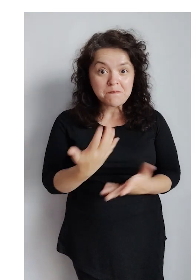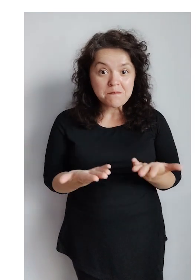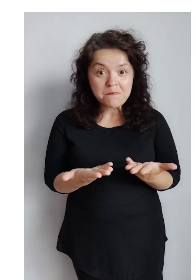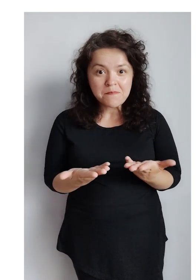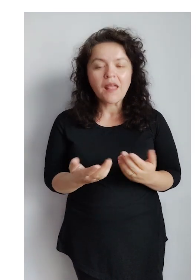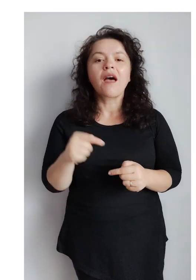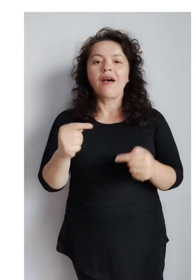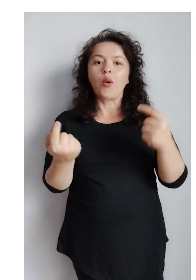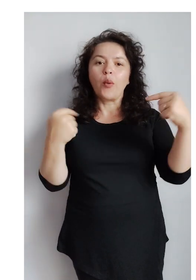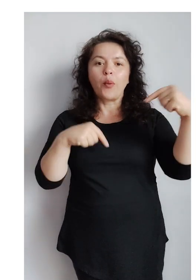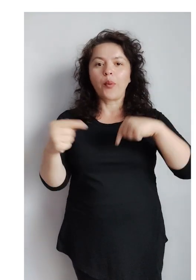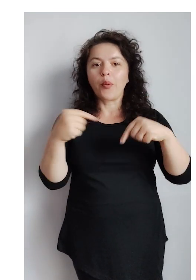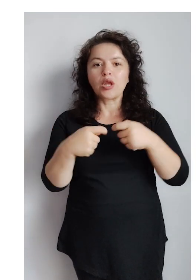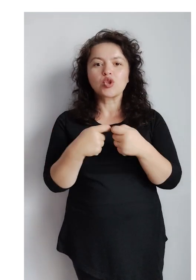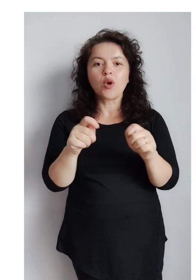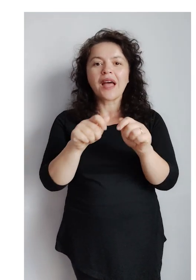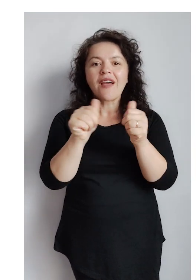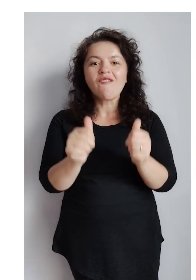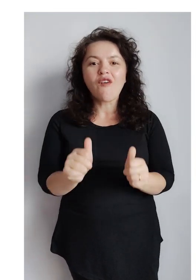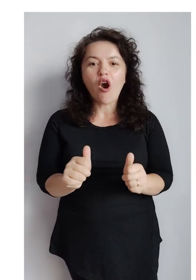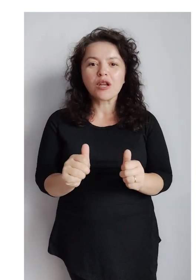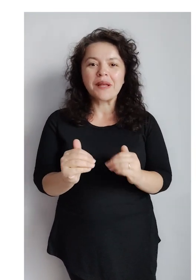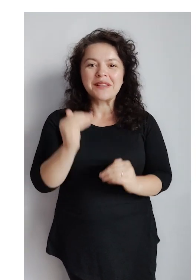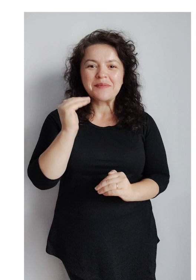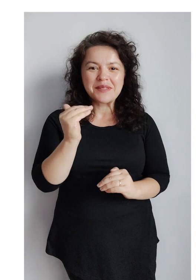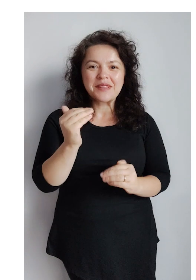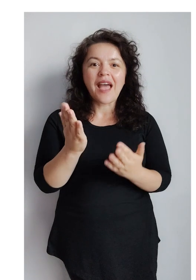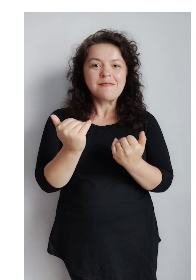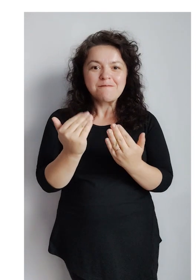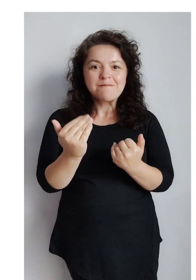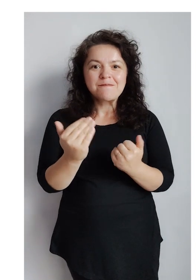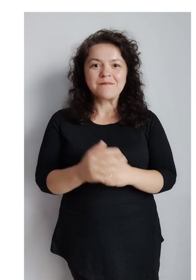Turiștii vin din toate formele și dimensiunile. Lasă-i să intre!